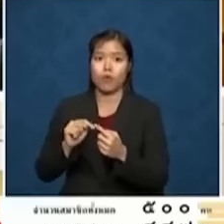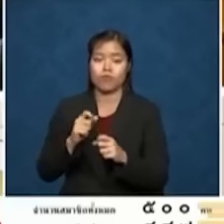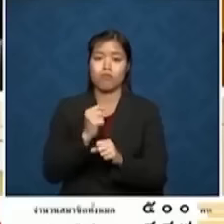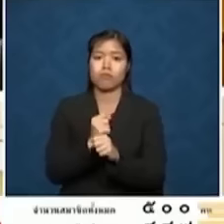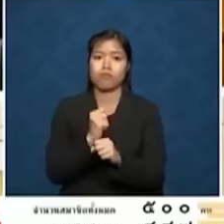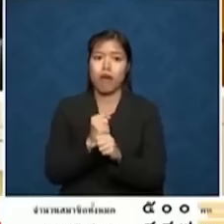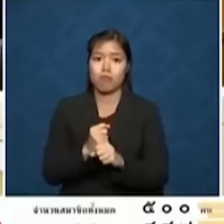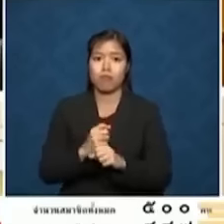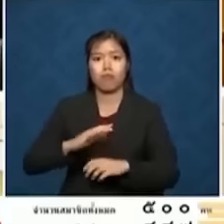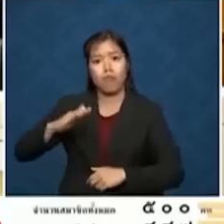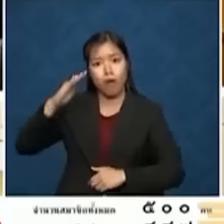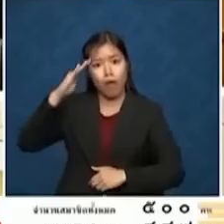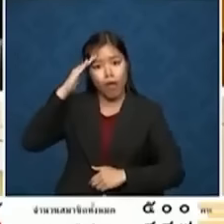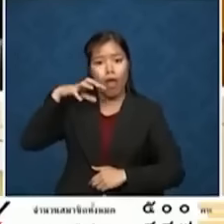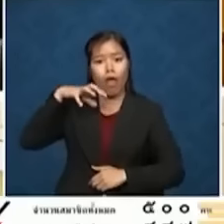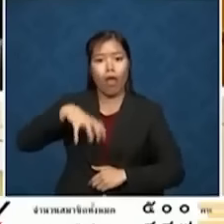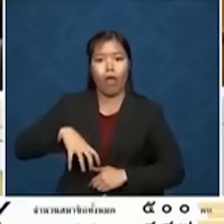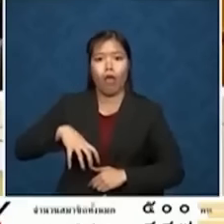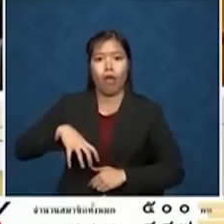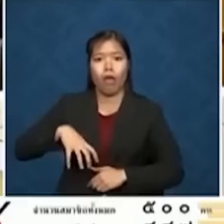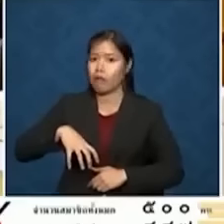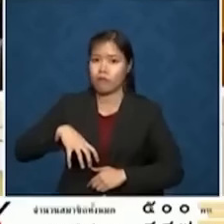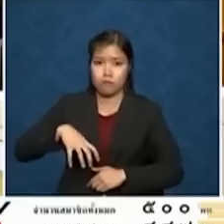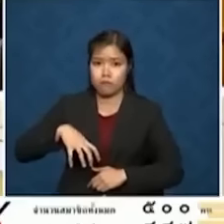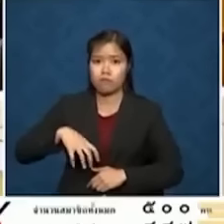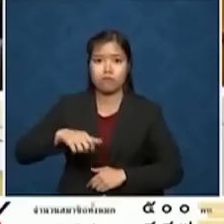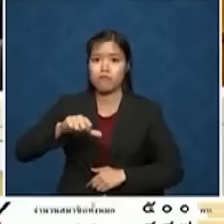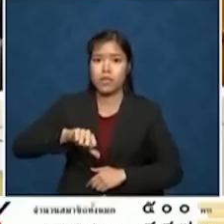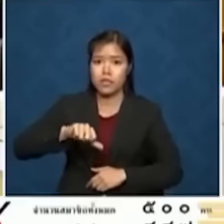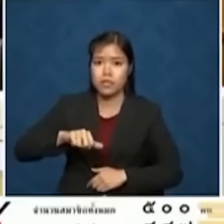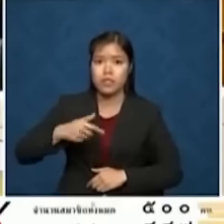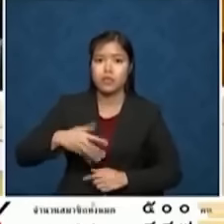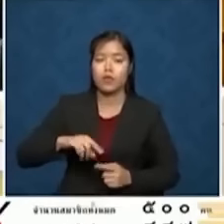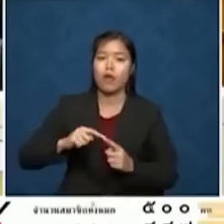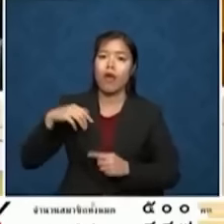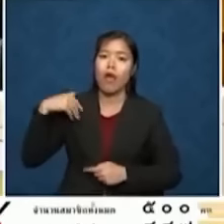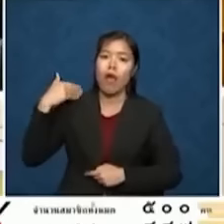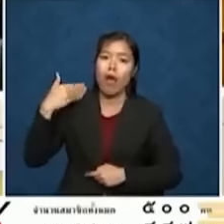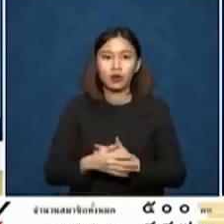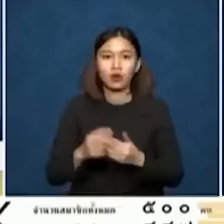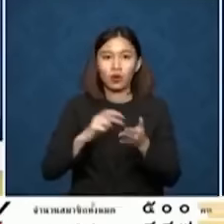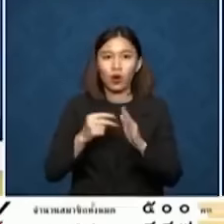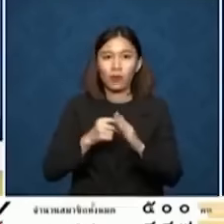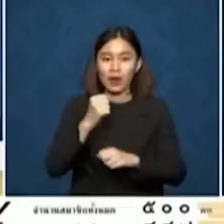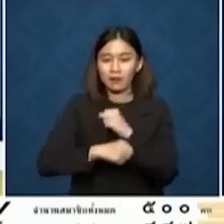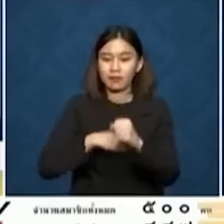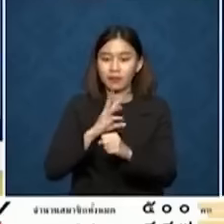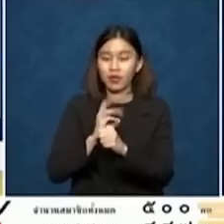เหลือตัวเองไม่ได้ตามแบบทดสอบ 10 ข้อดัง ต่อไปนี้อืนะต้องผ่านเกณฑ์อืกินอาหารด้วย